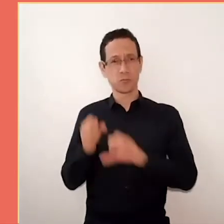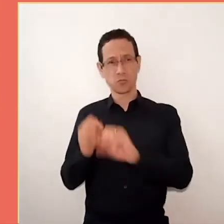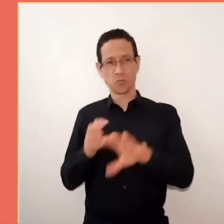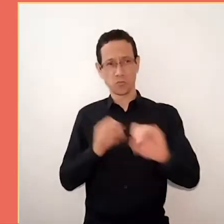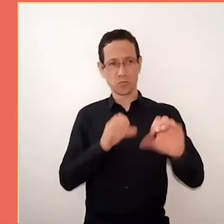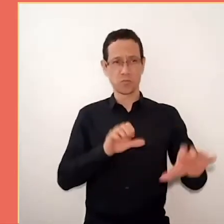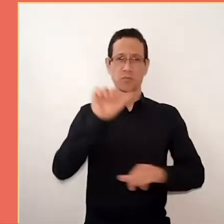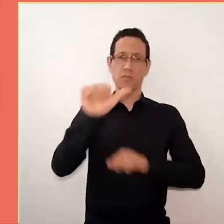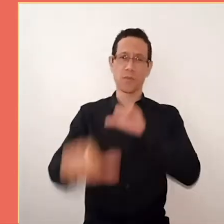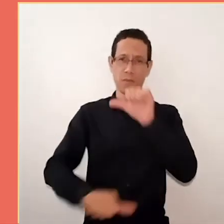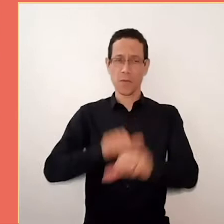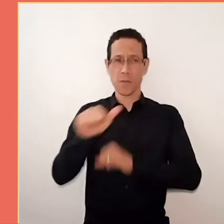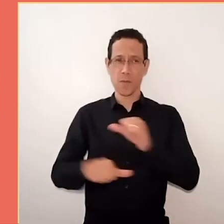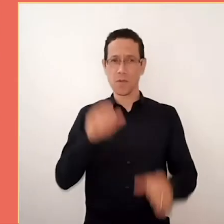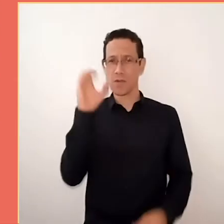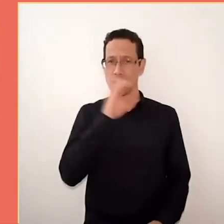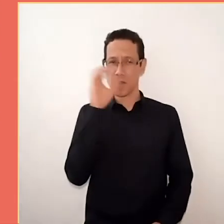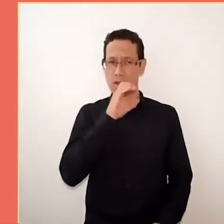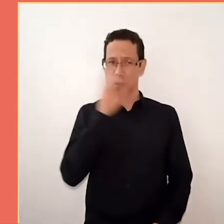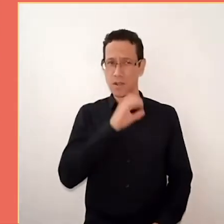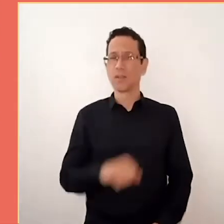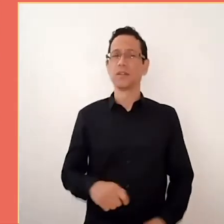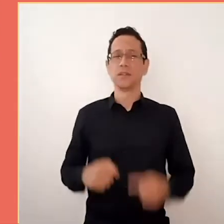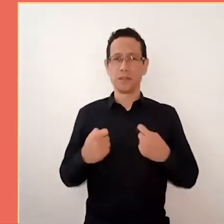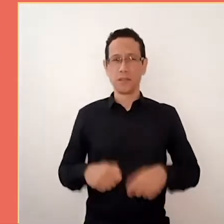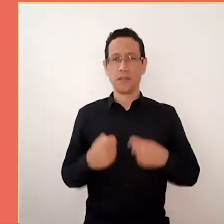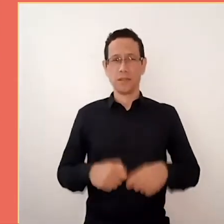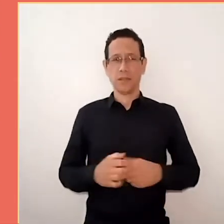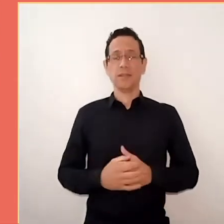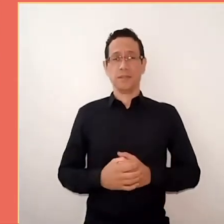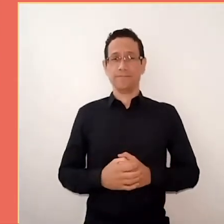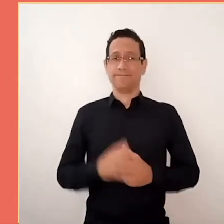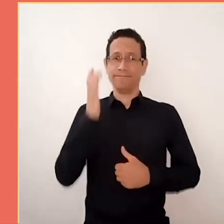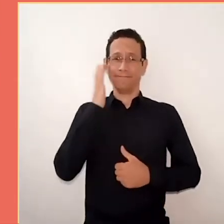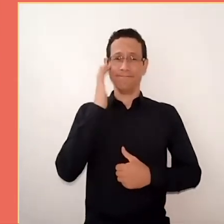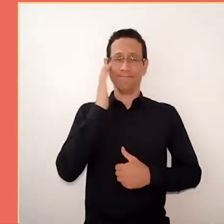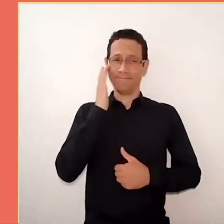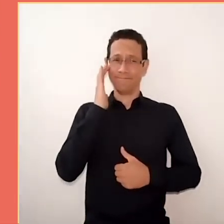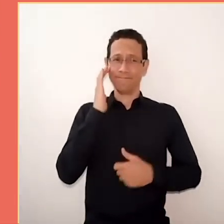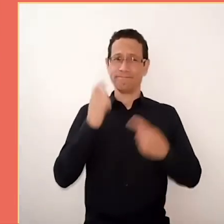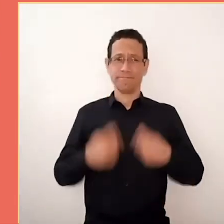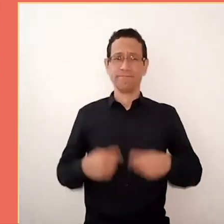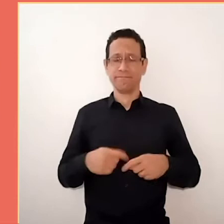E isso é uma urgência, isso é uma emergência, eu acho que a gente está precisando também refletir,